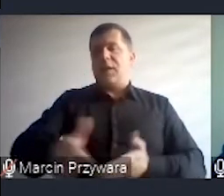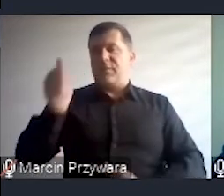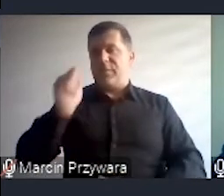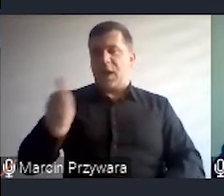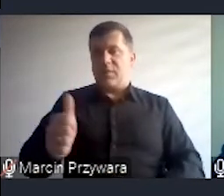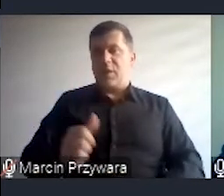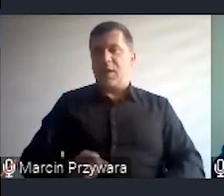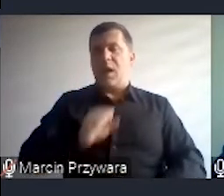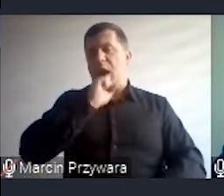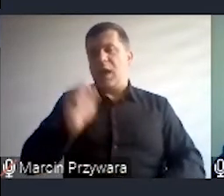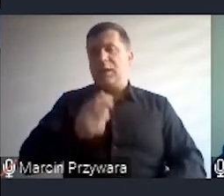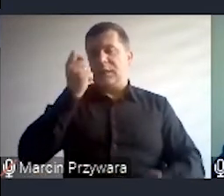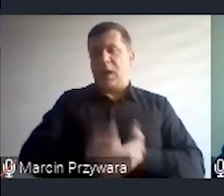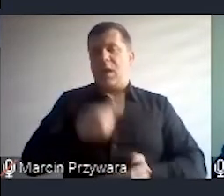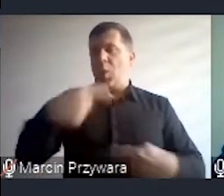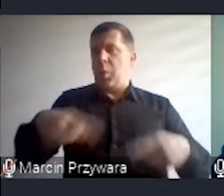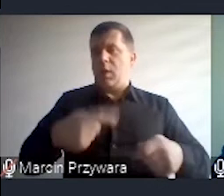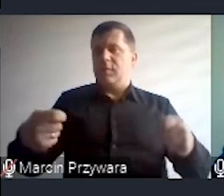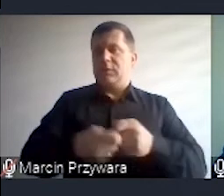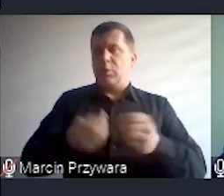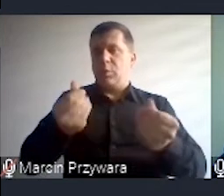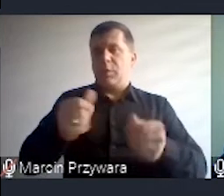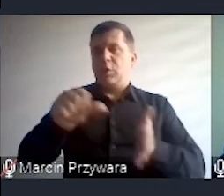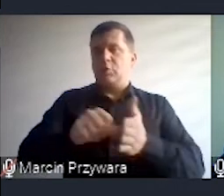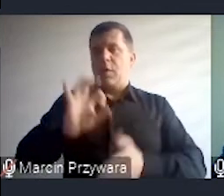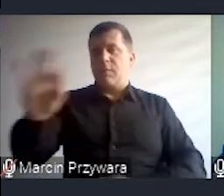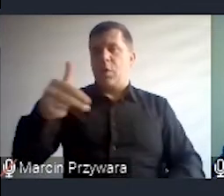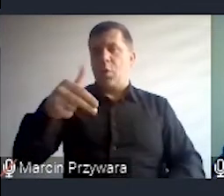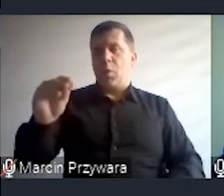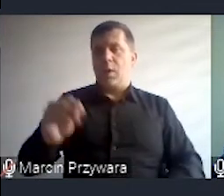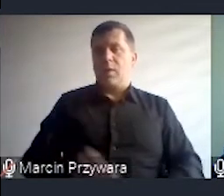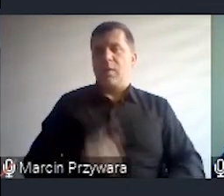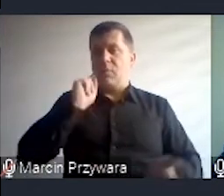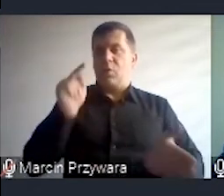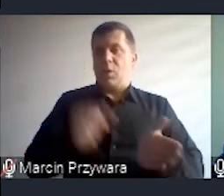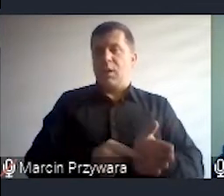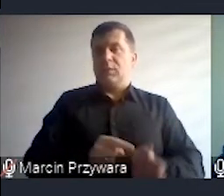ani zakup nie był współfinansowany ze środków unijnych. No właśnie.